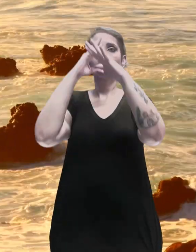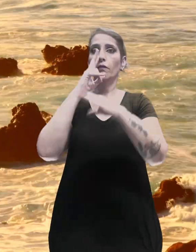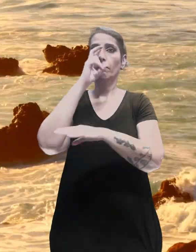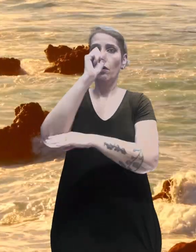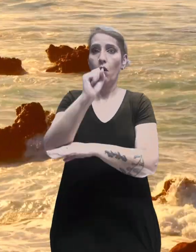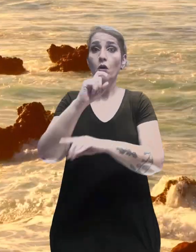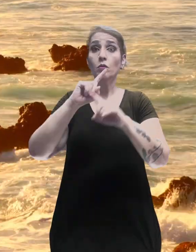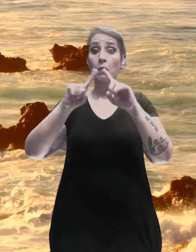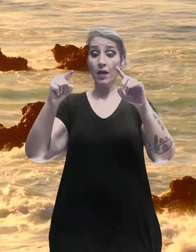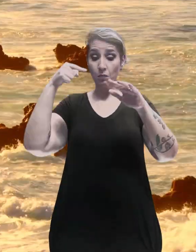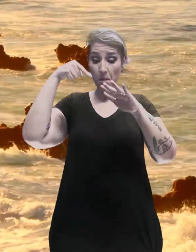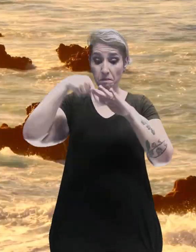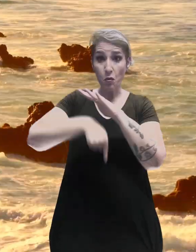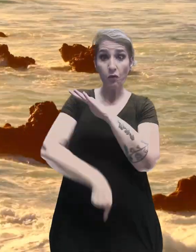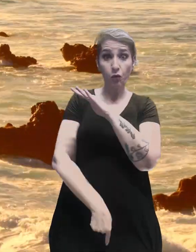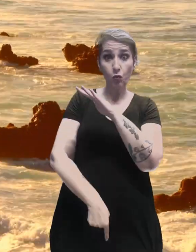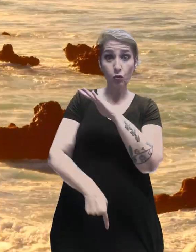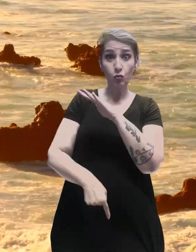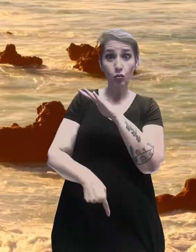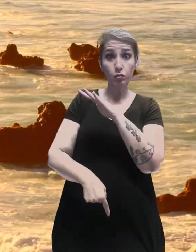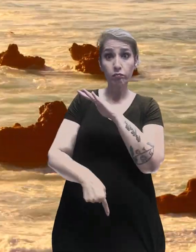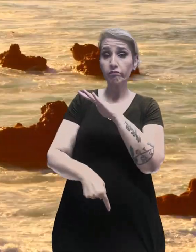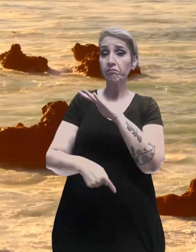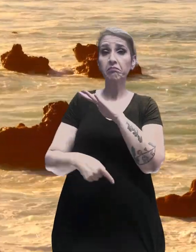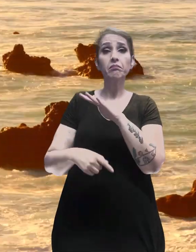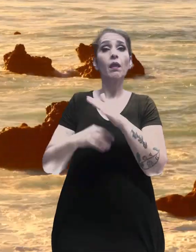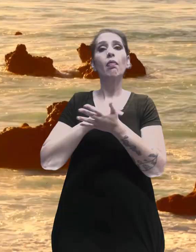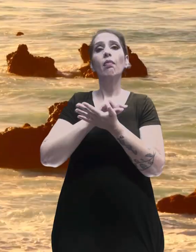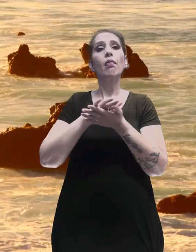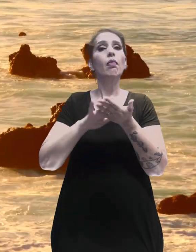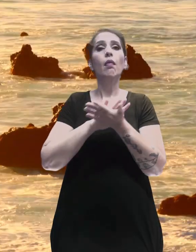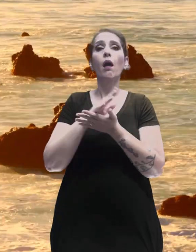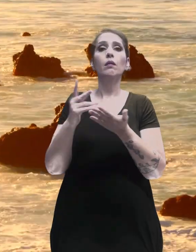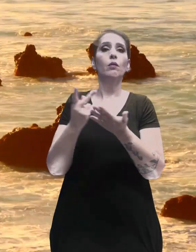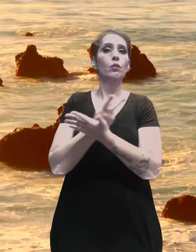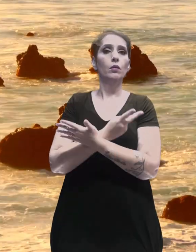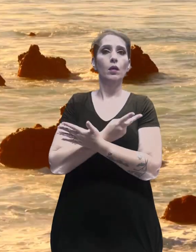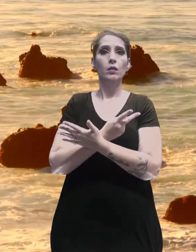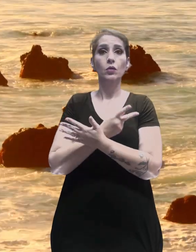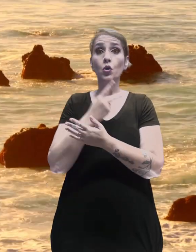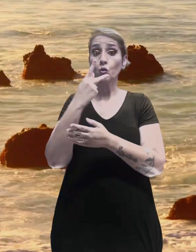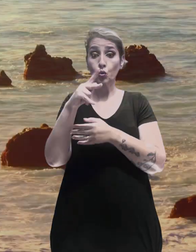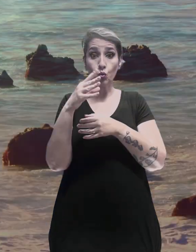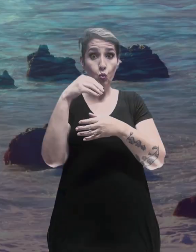mas a profundidade do oceano... permanece imperturbável.